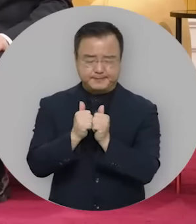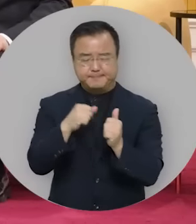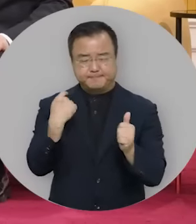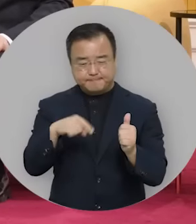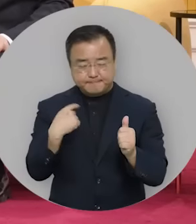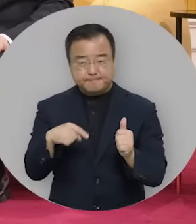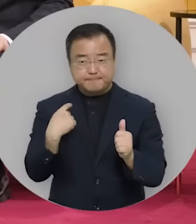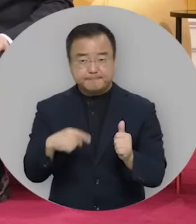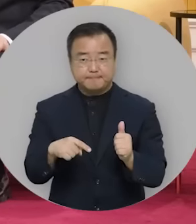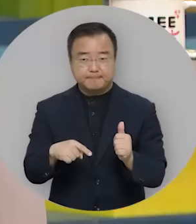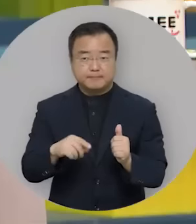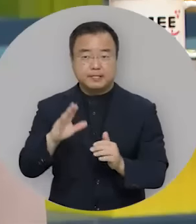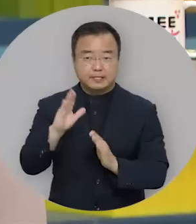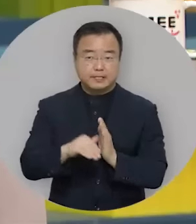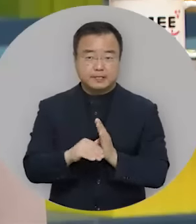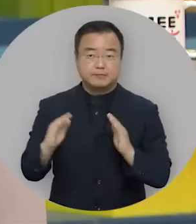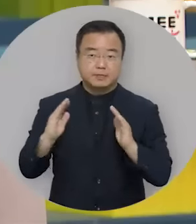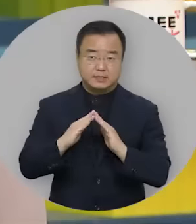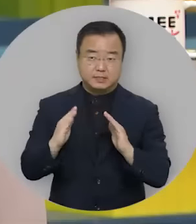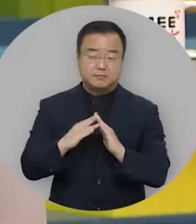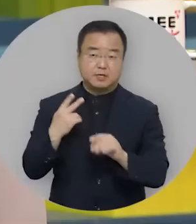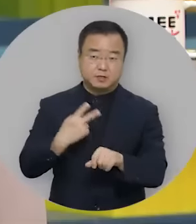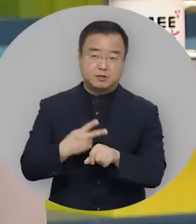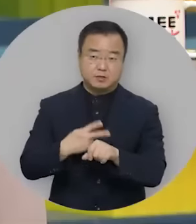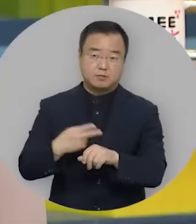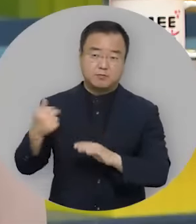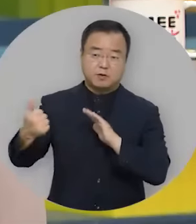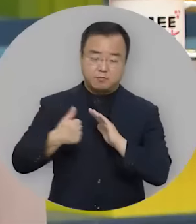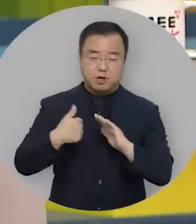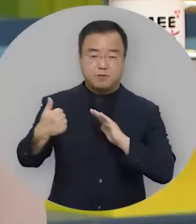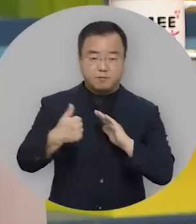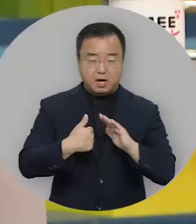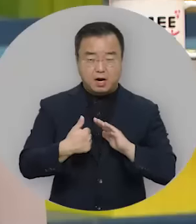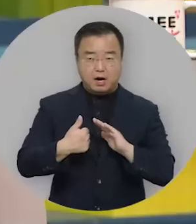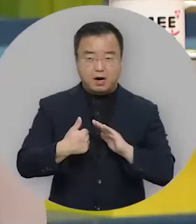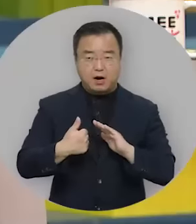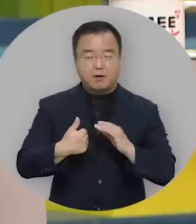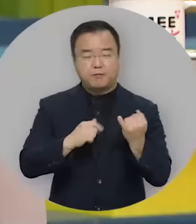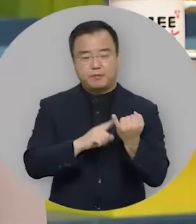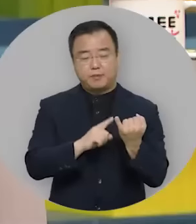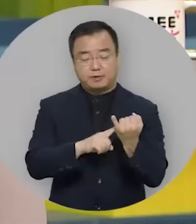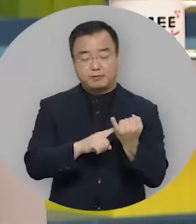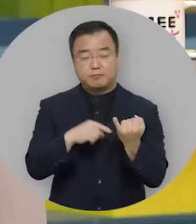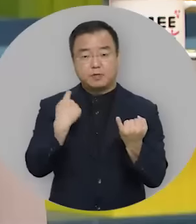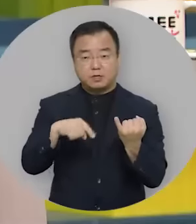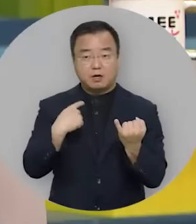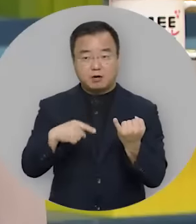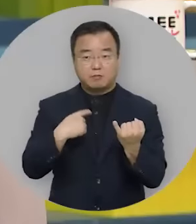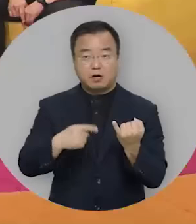네, 그 당시에 집에 선생님들이 다 오셔서 은혜를 가르치는 수업을 한 거예요.